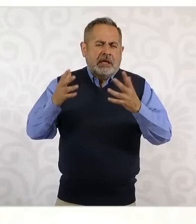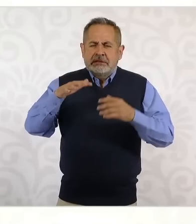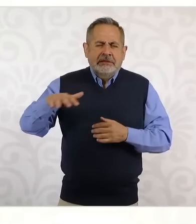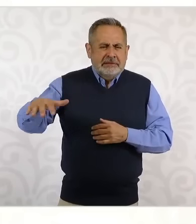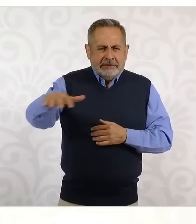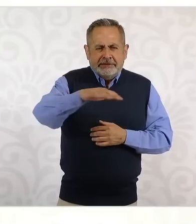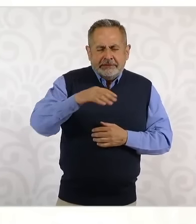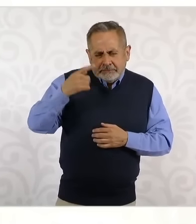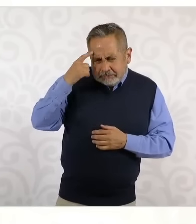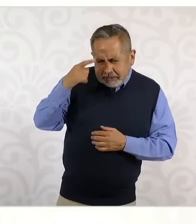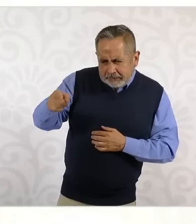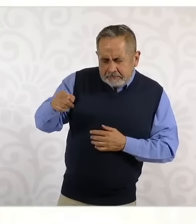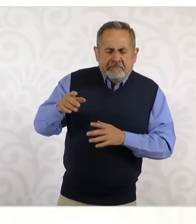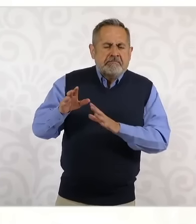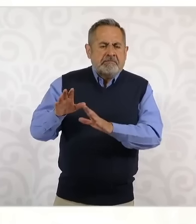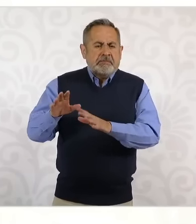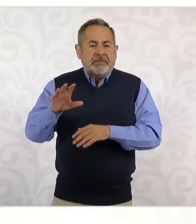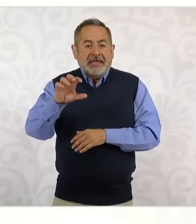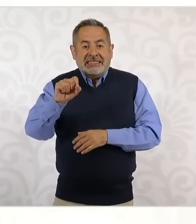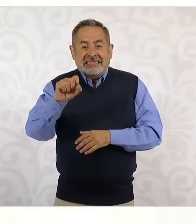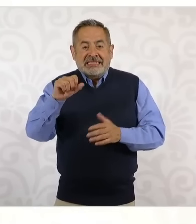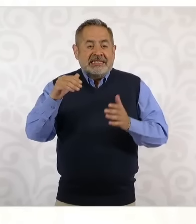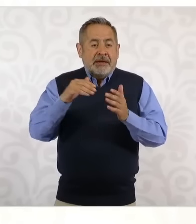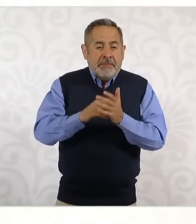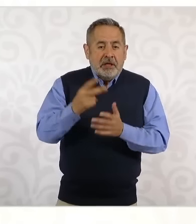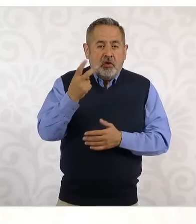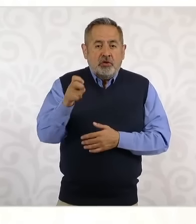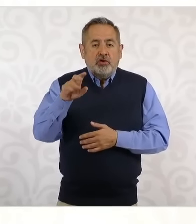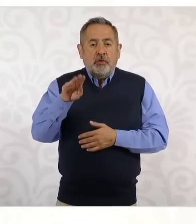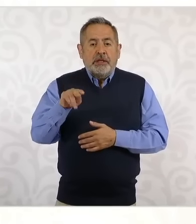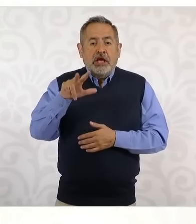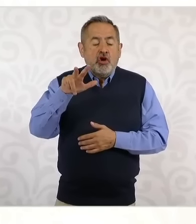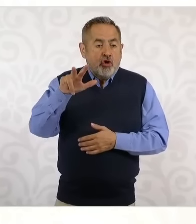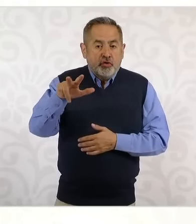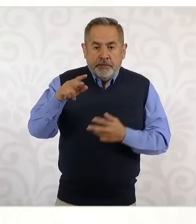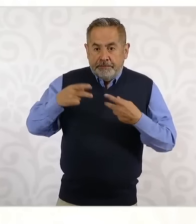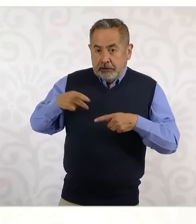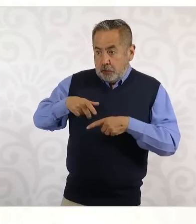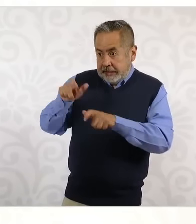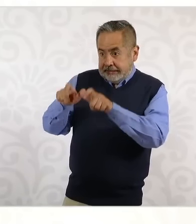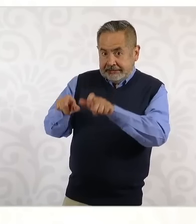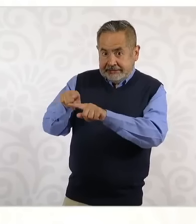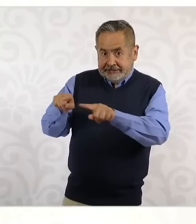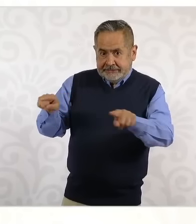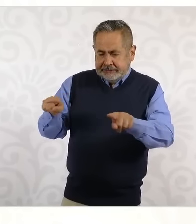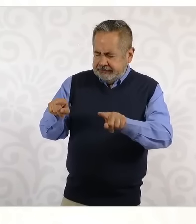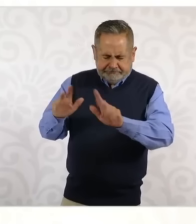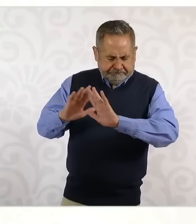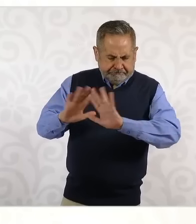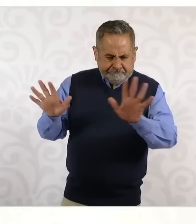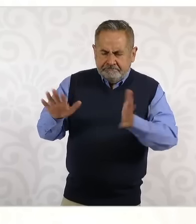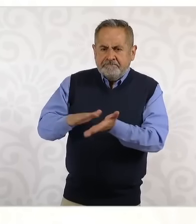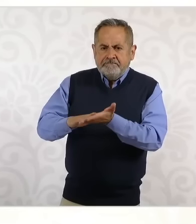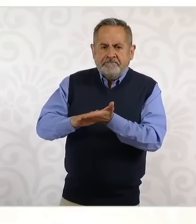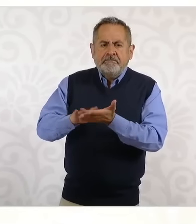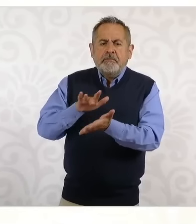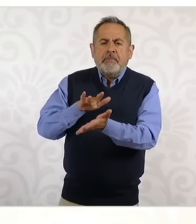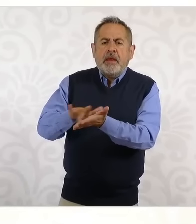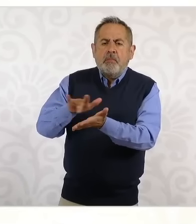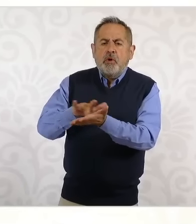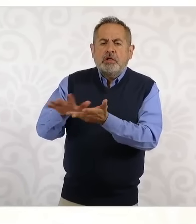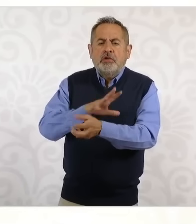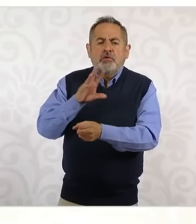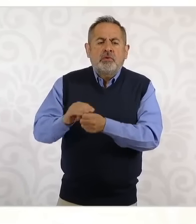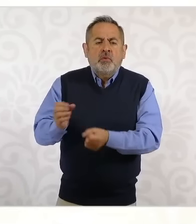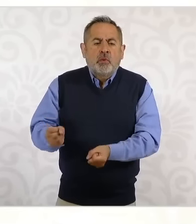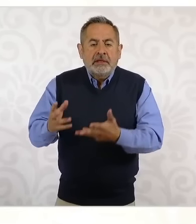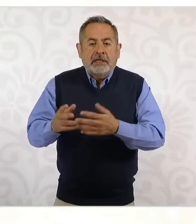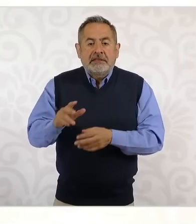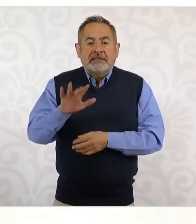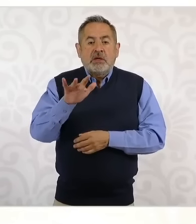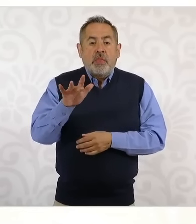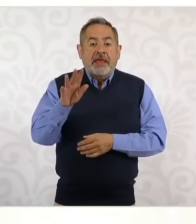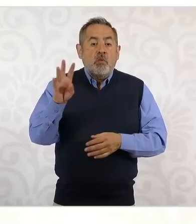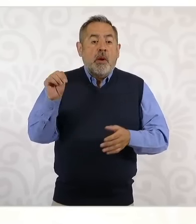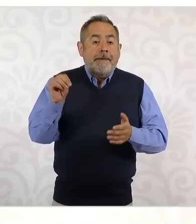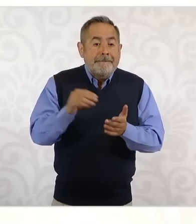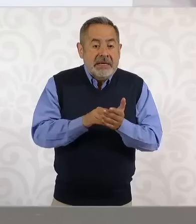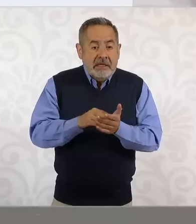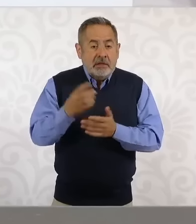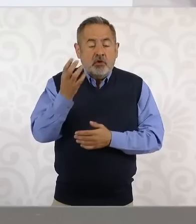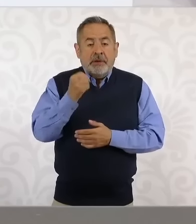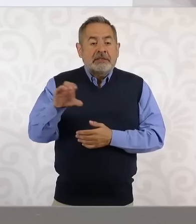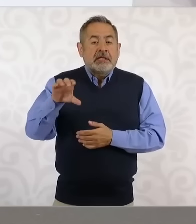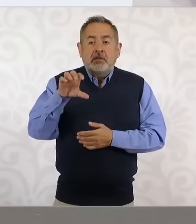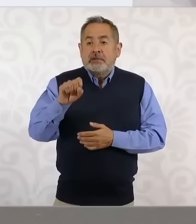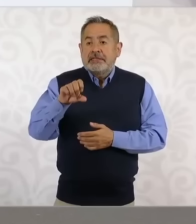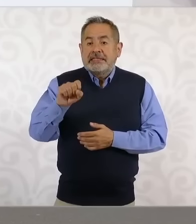un universo total de 60,298 clientes y vamos a apoyar con la liberación total a 59,967